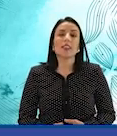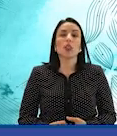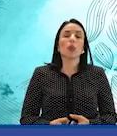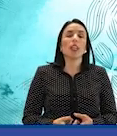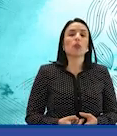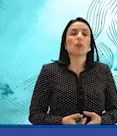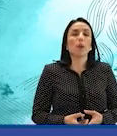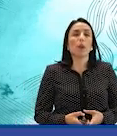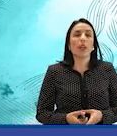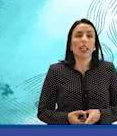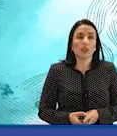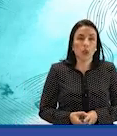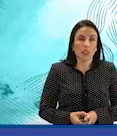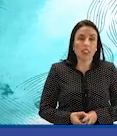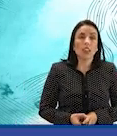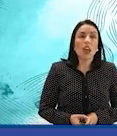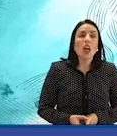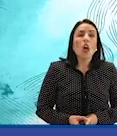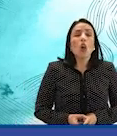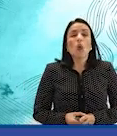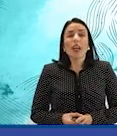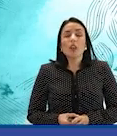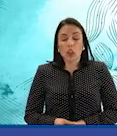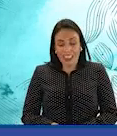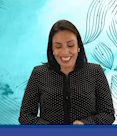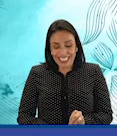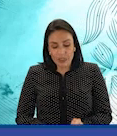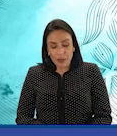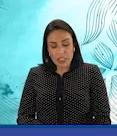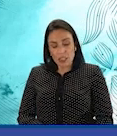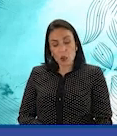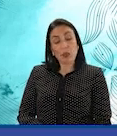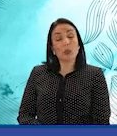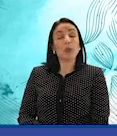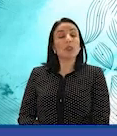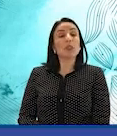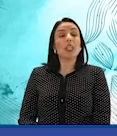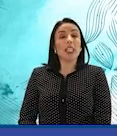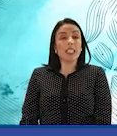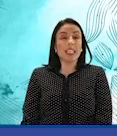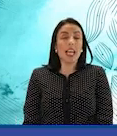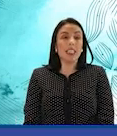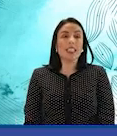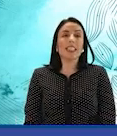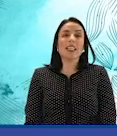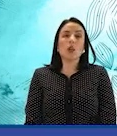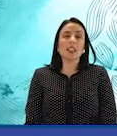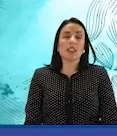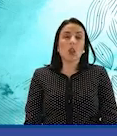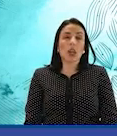del Tribunal Supremo de Elecciones. Luego se revisan los presupuestos iniciales, que sea una sesión